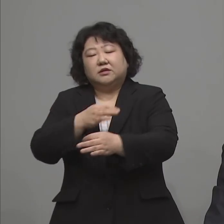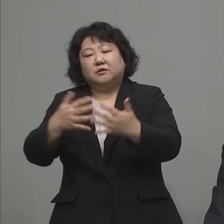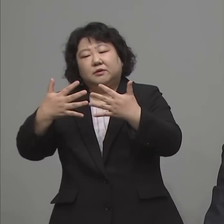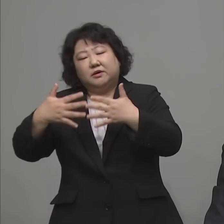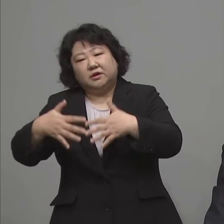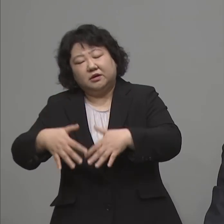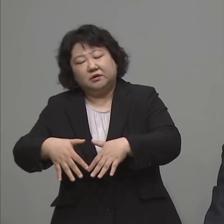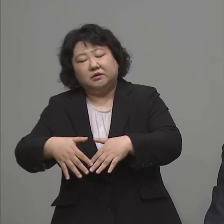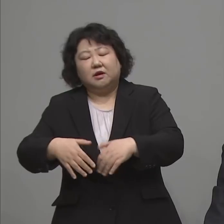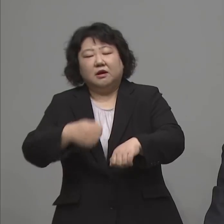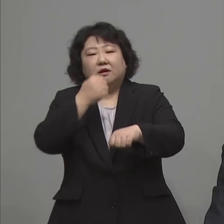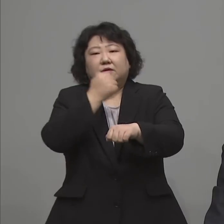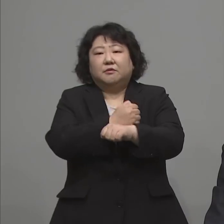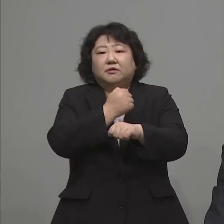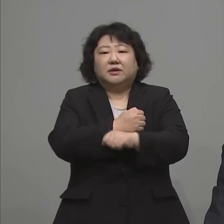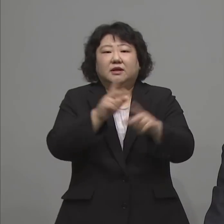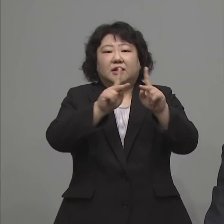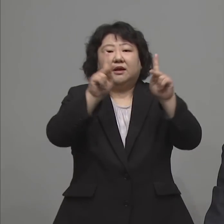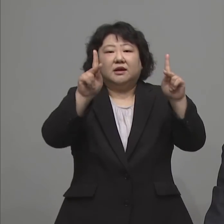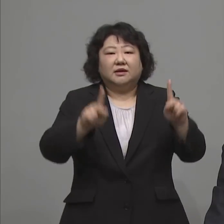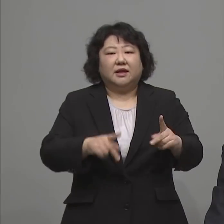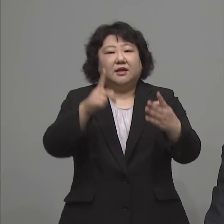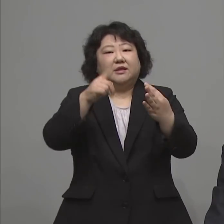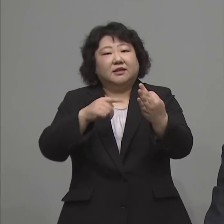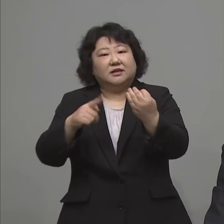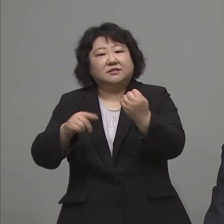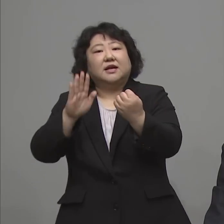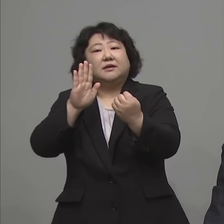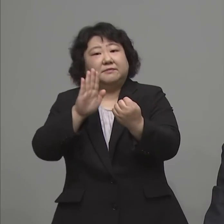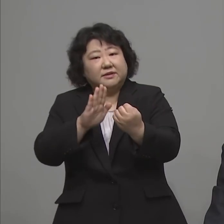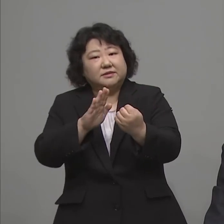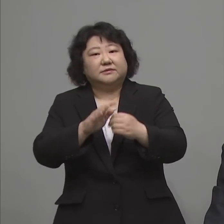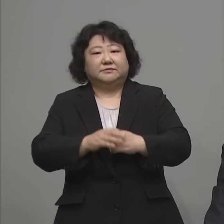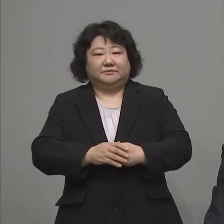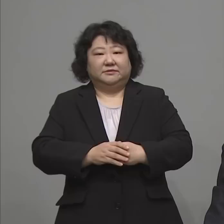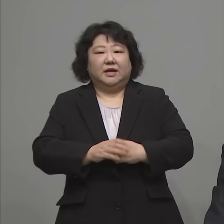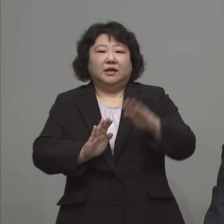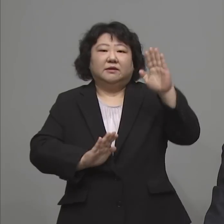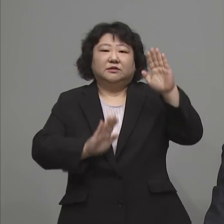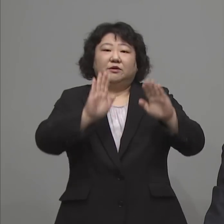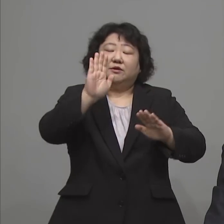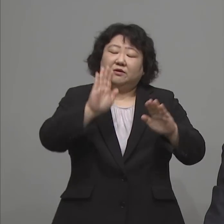多くの困難な課題に 向き合っています このような状況の中で